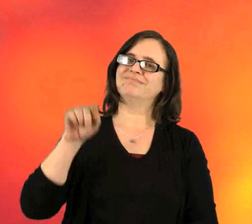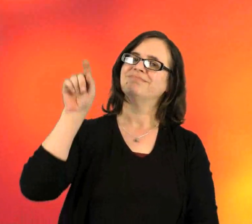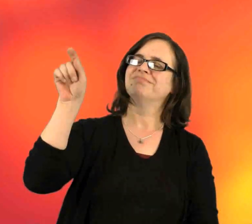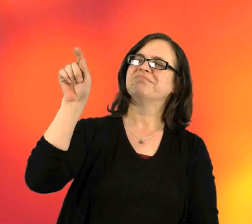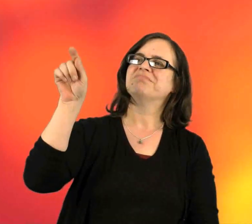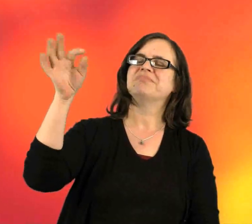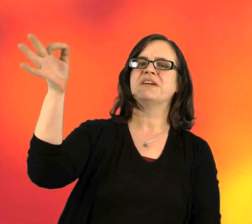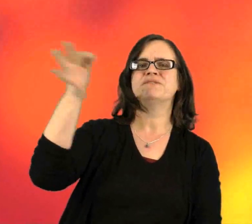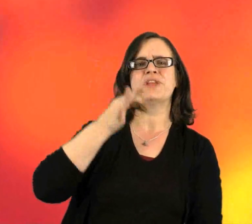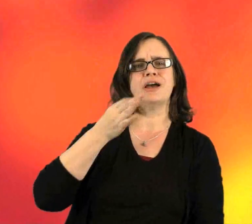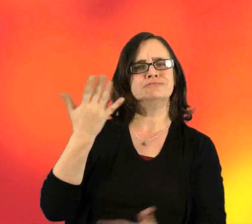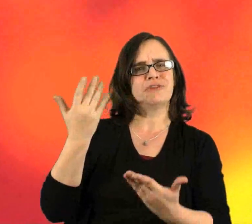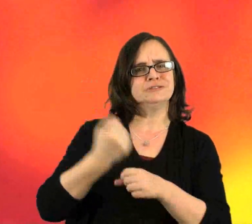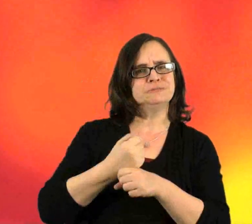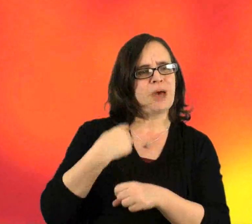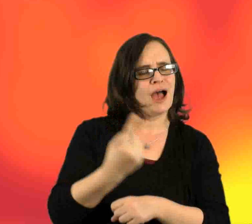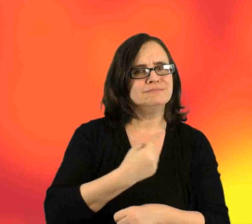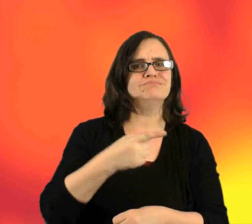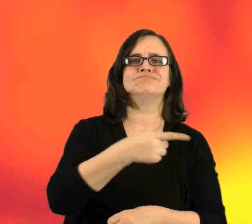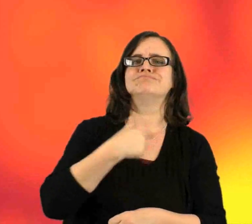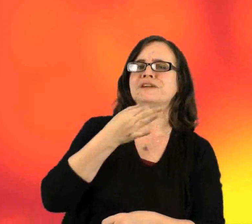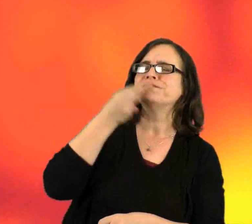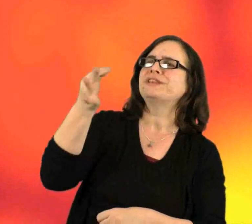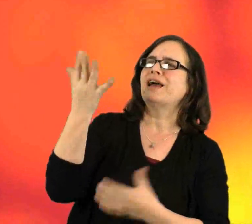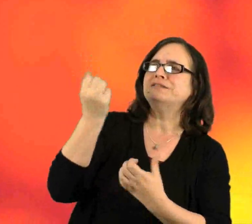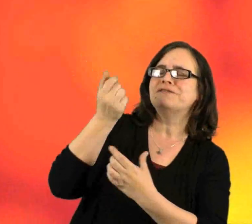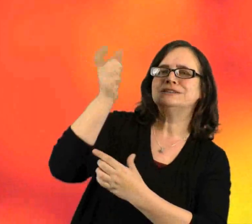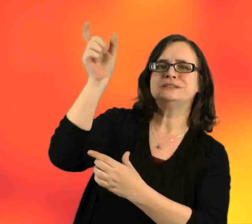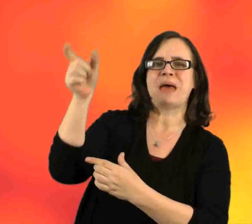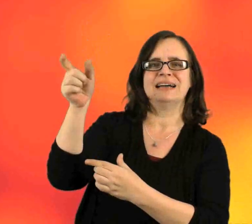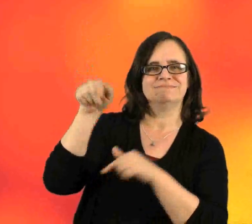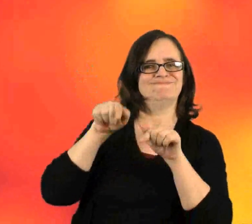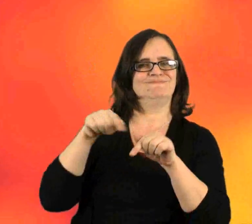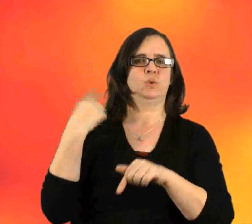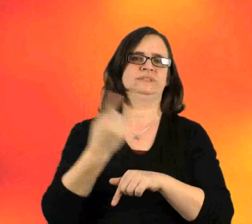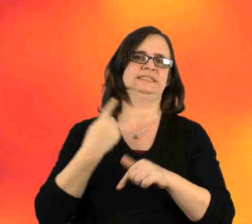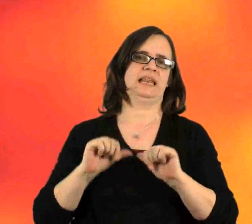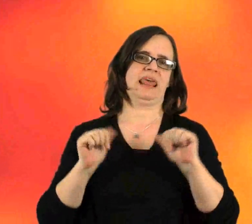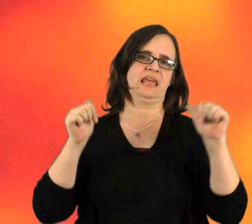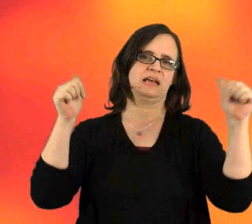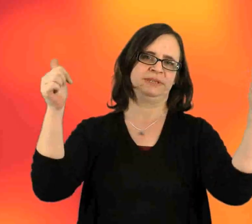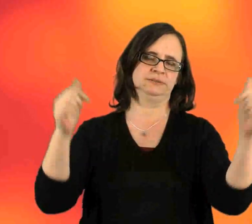Jesus fragt uns:„Was hast du im Leben gemacht?“